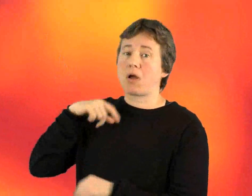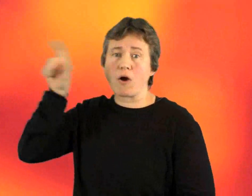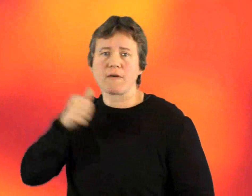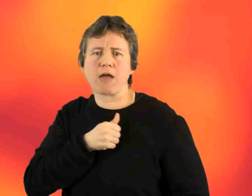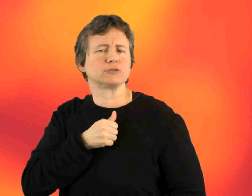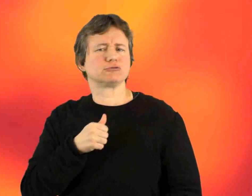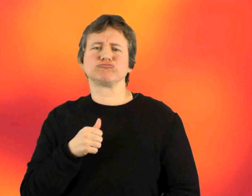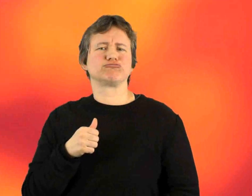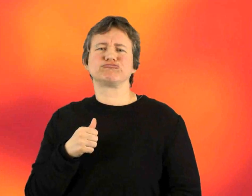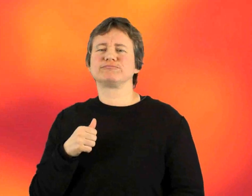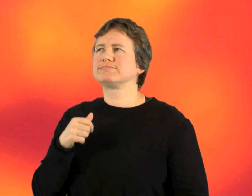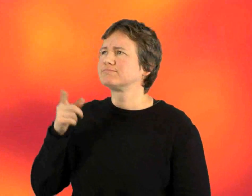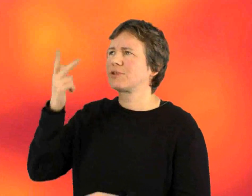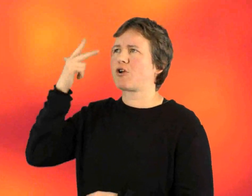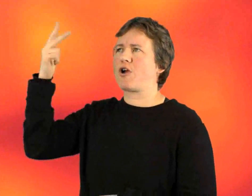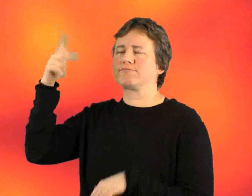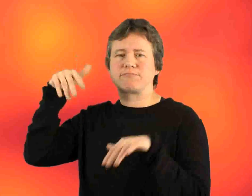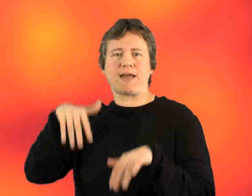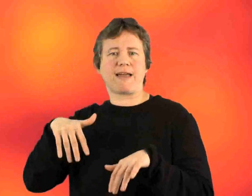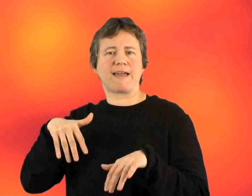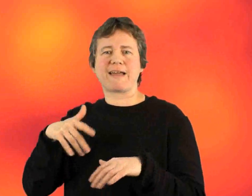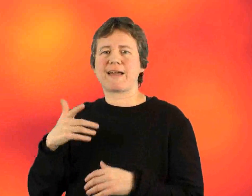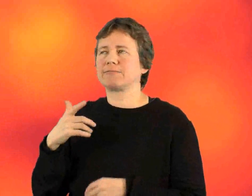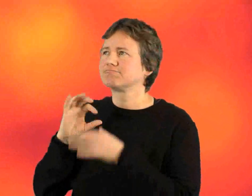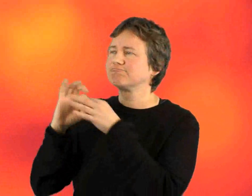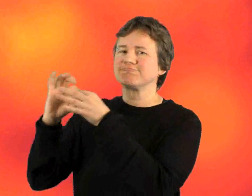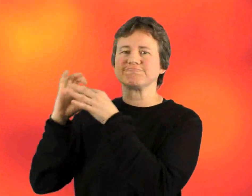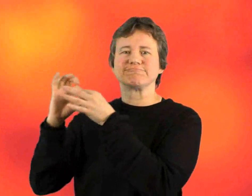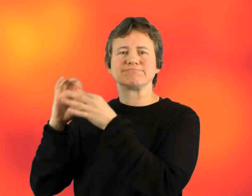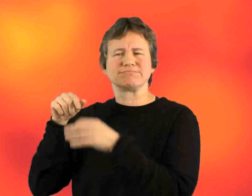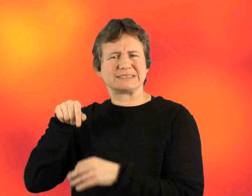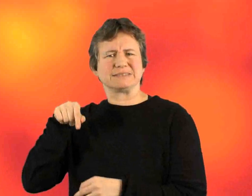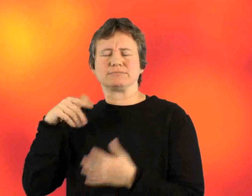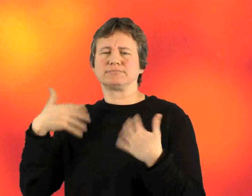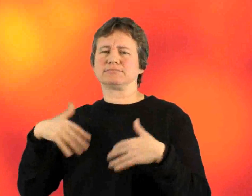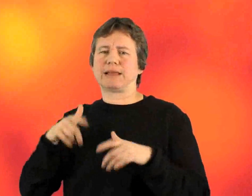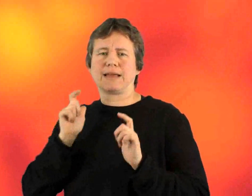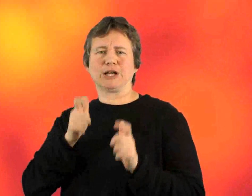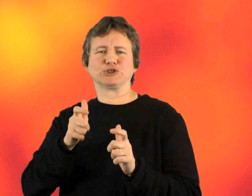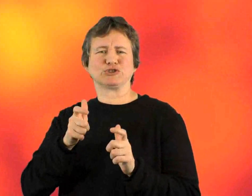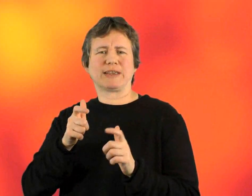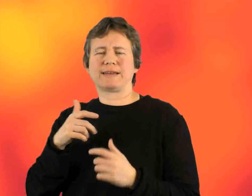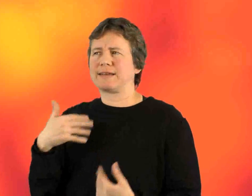Ich hab keine Angst Gott ist da, ich bin mit Gott verbunden Gott schützt mich wirklich gut